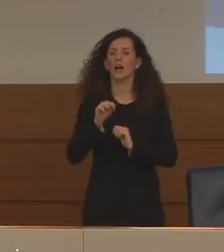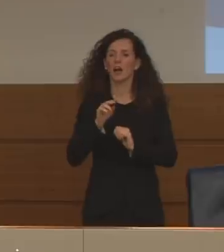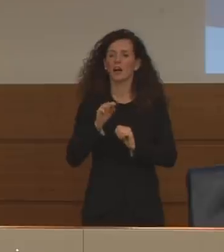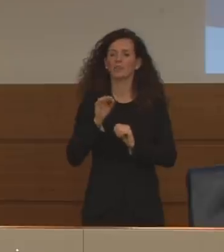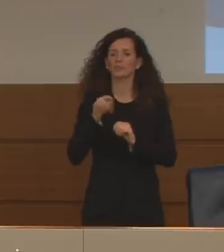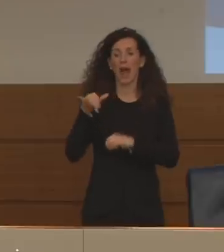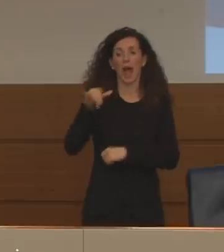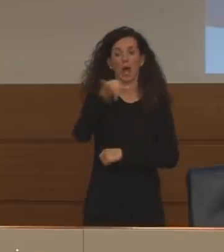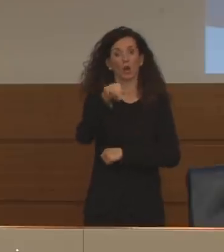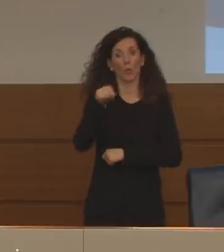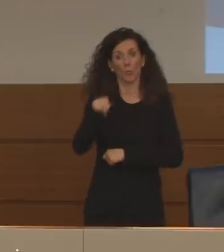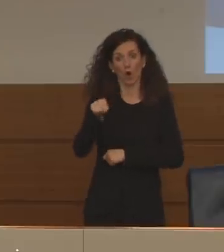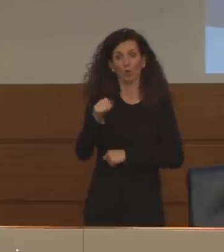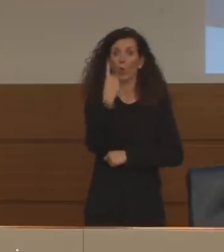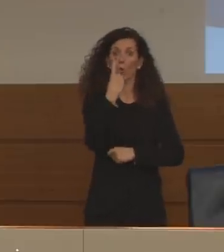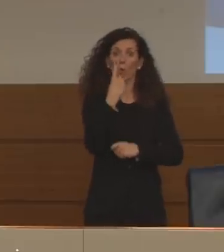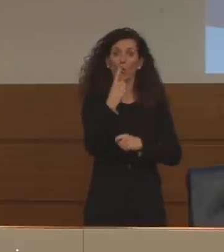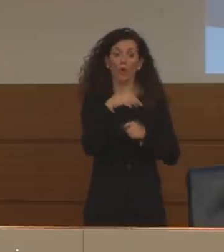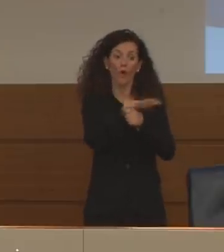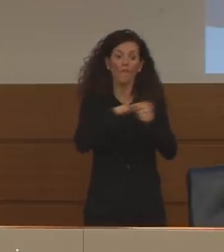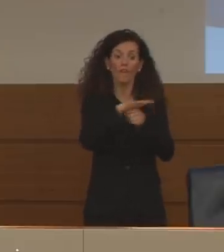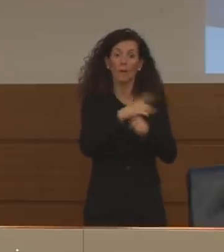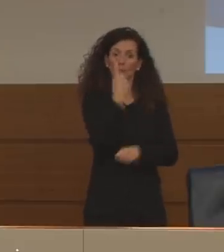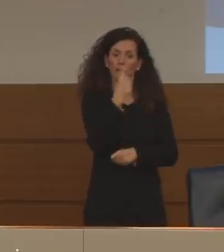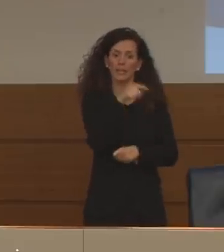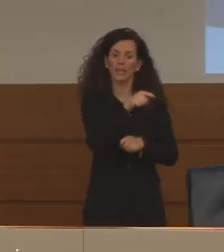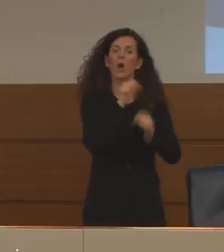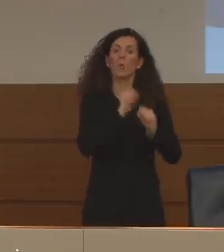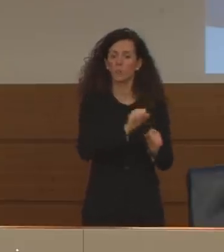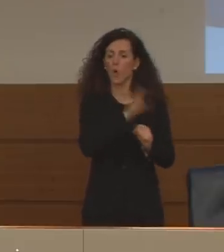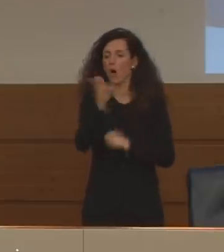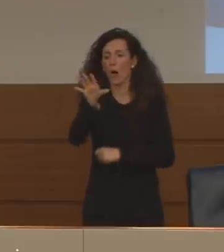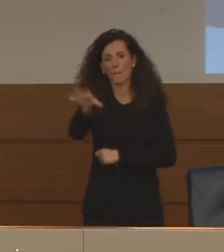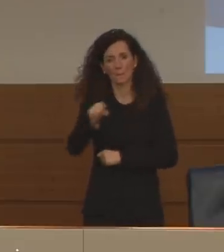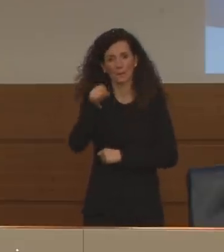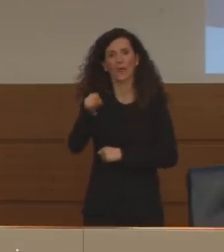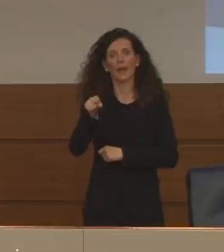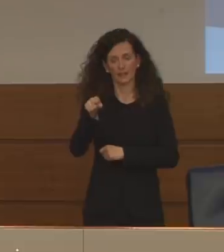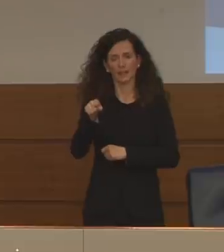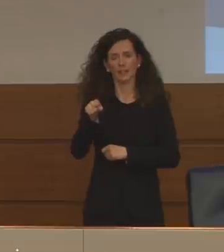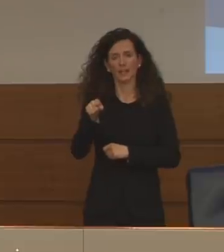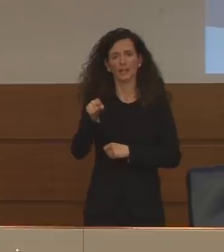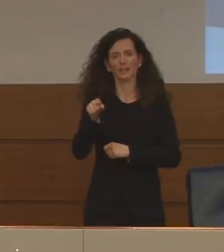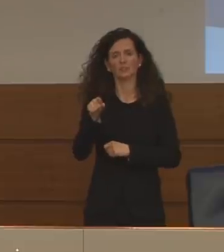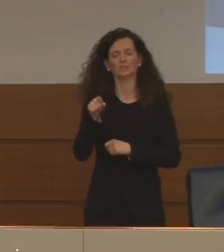parte di un familiare, abbiamo dato indicazioni di questo tipo e si dovranno